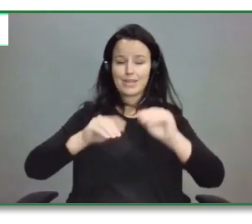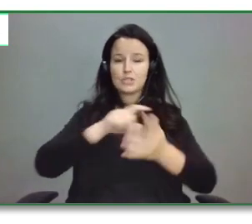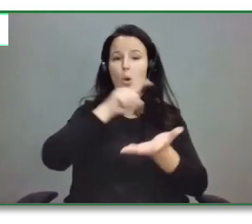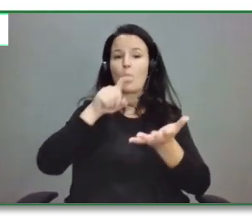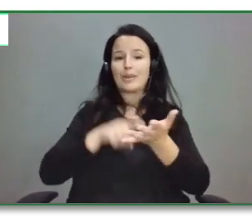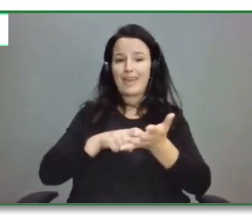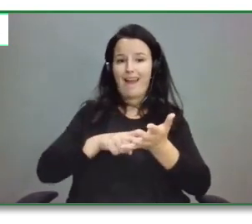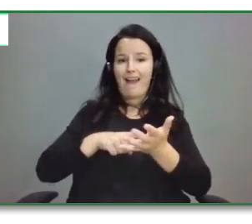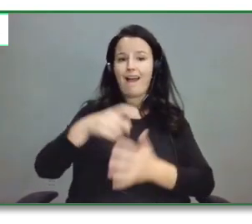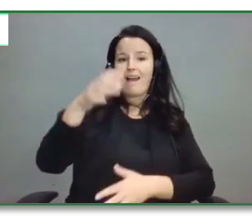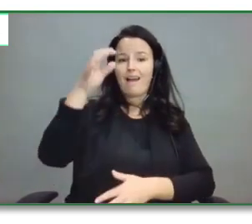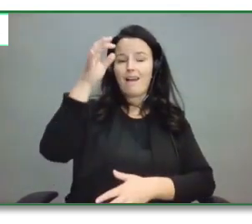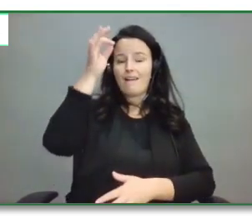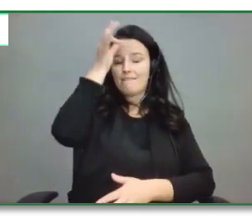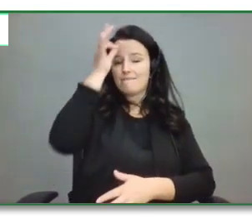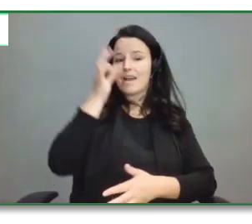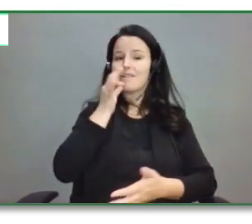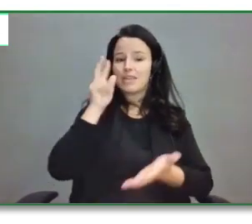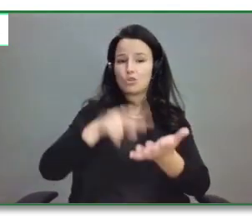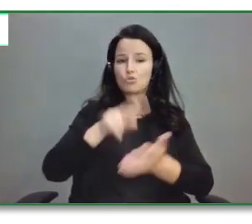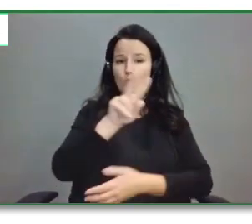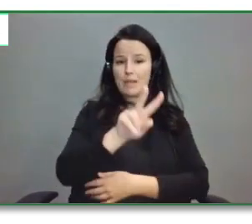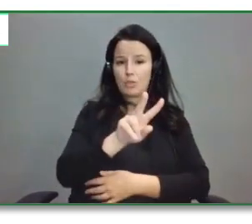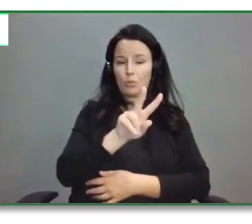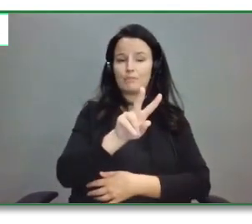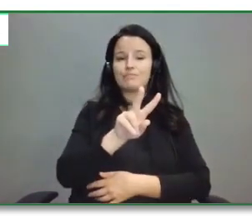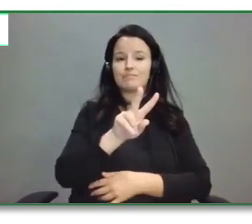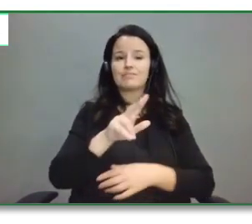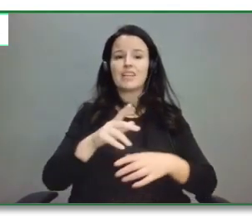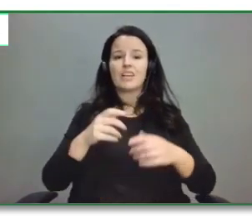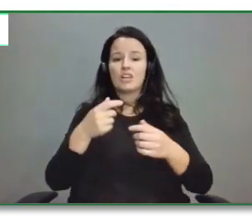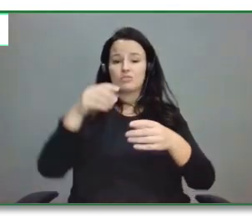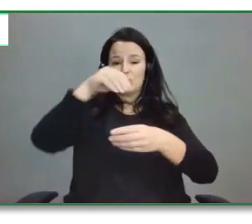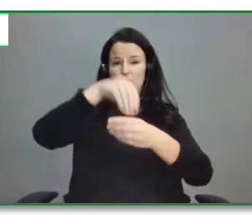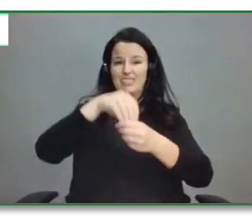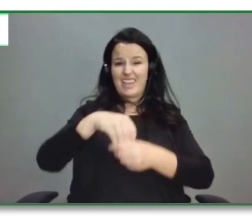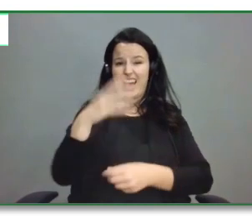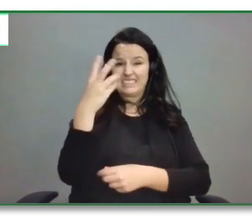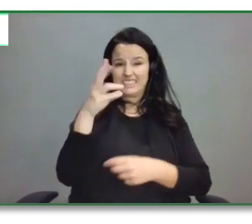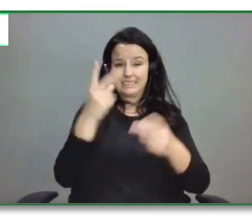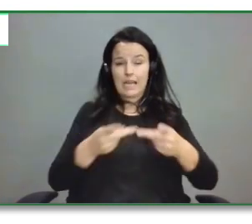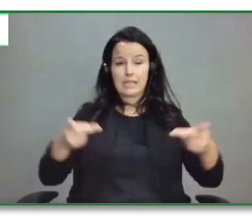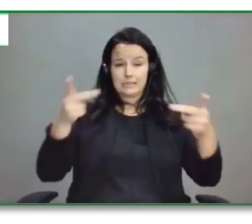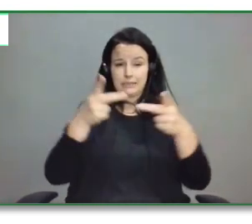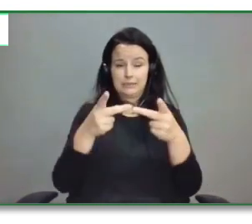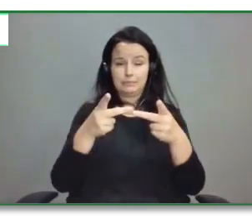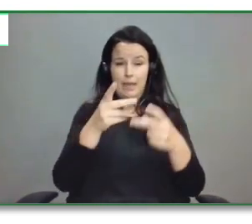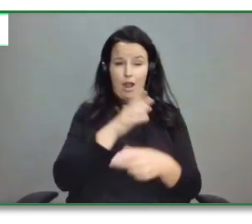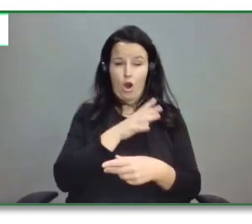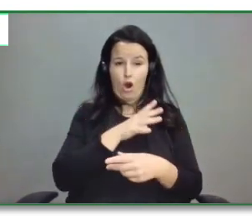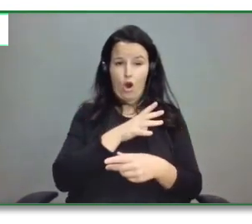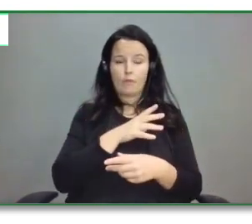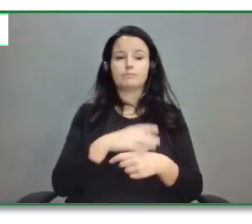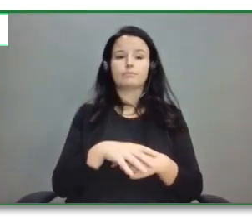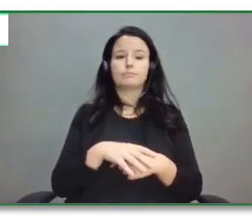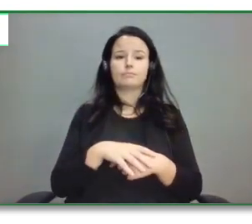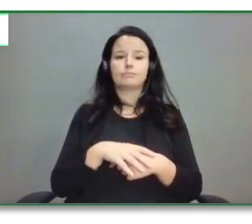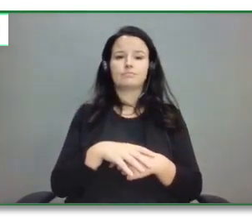les réseaux des parcs nationaux espagnols est composé de 16 arcs